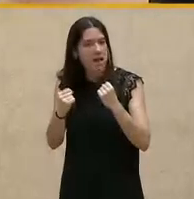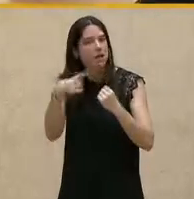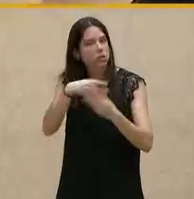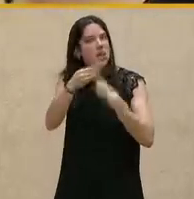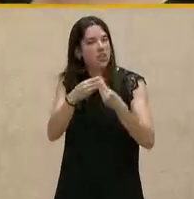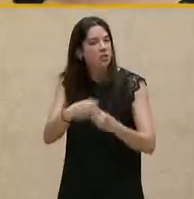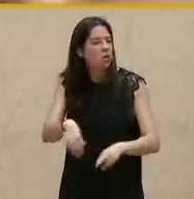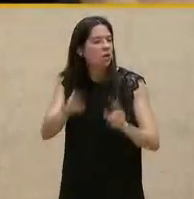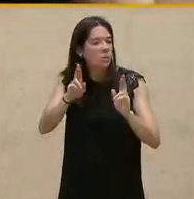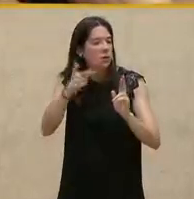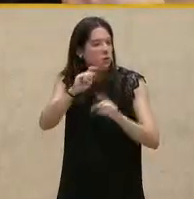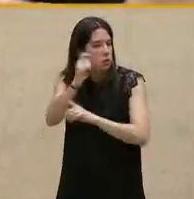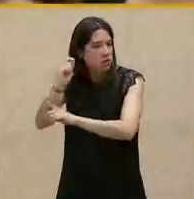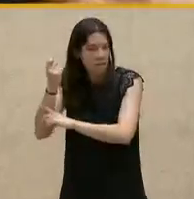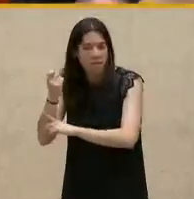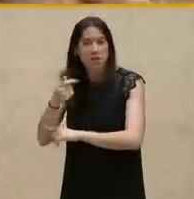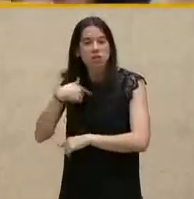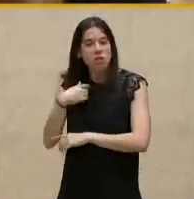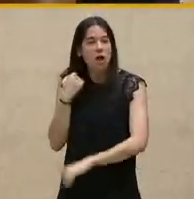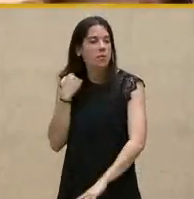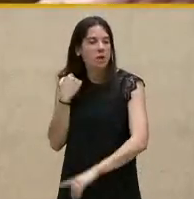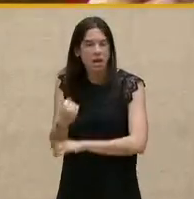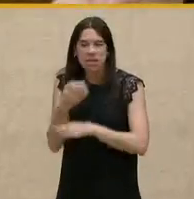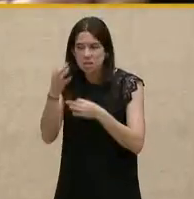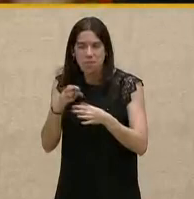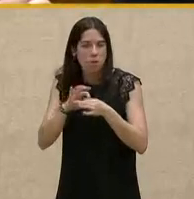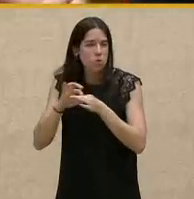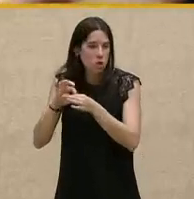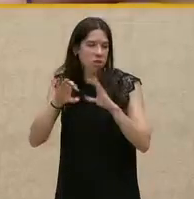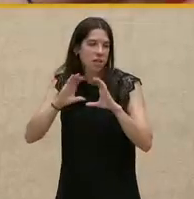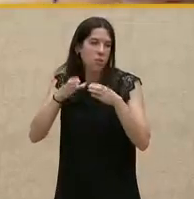Podéis estar seguros de que para ello podréis contar con Unión del Pueblo Navarro.